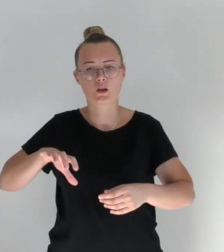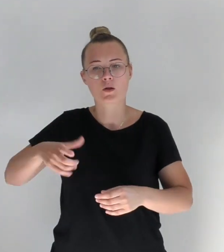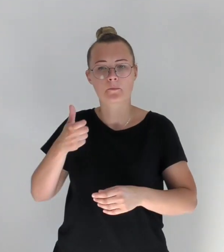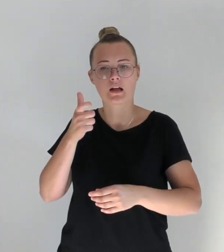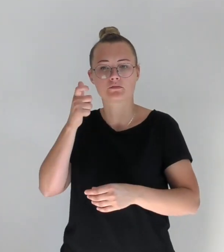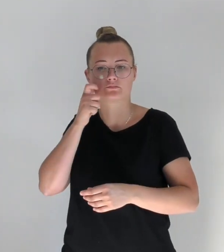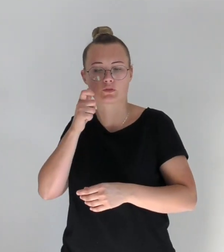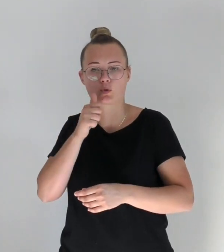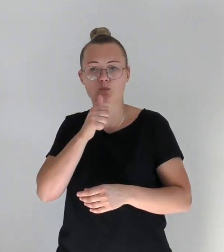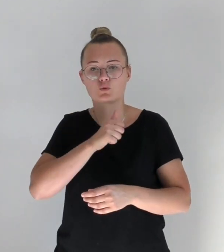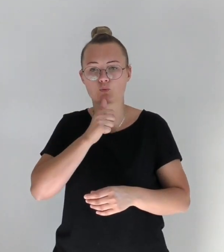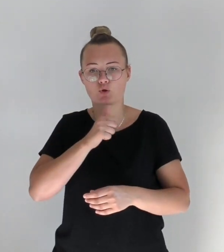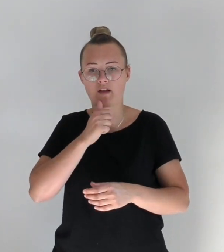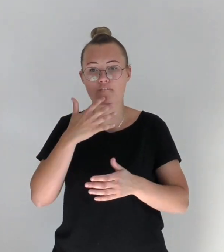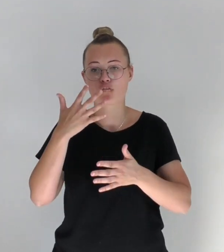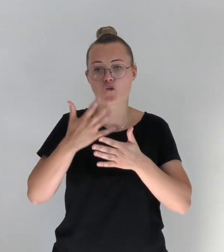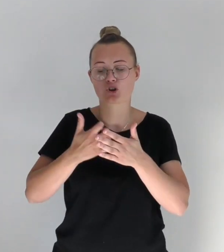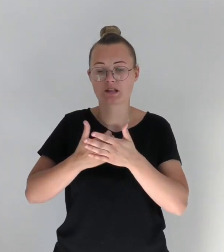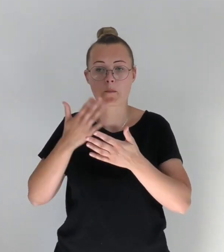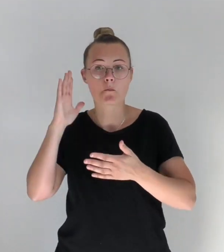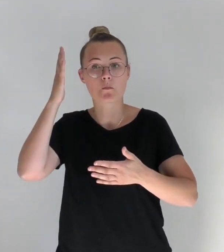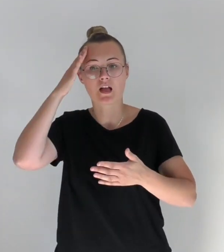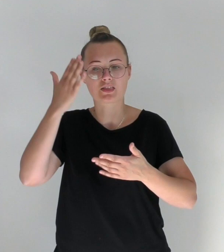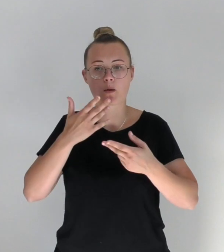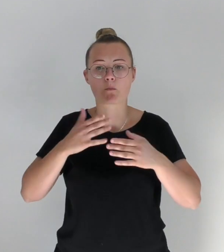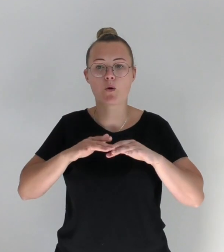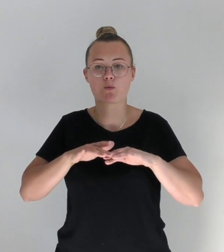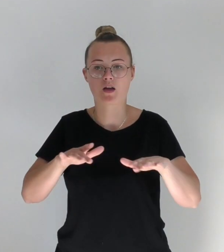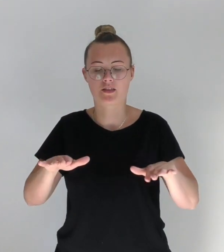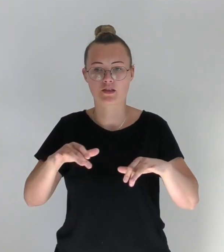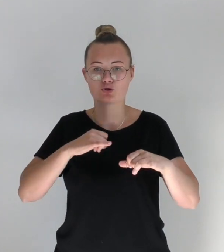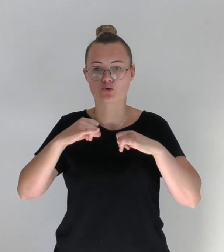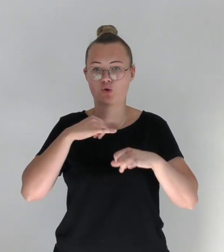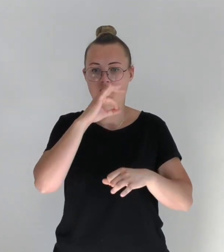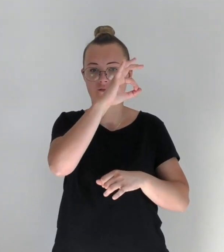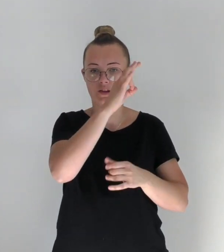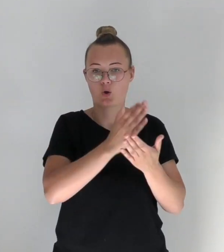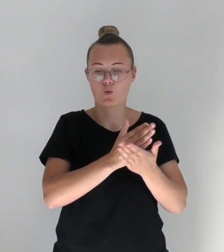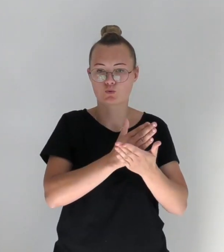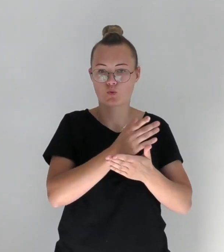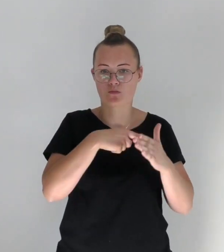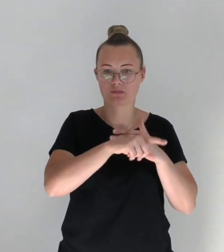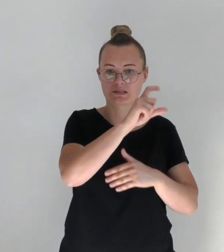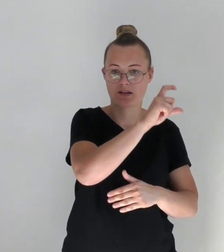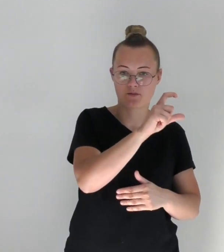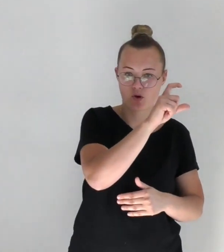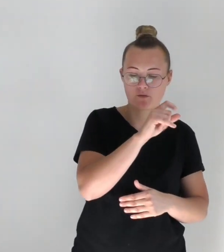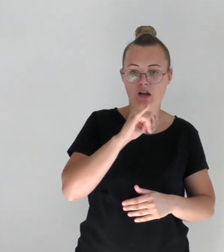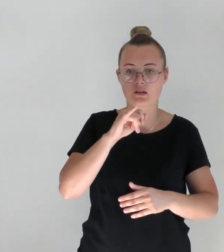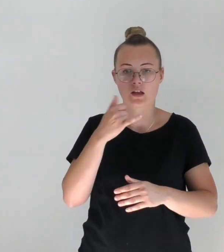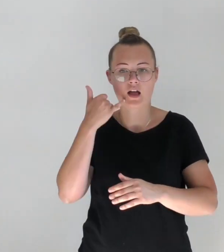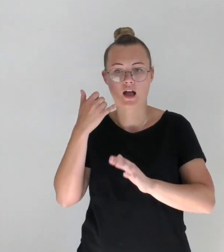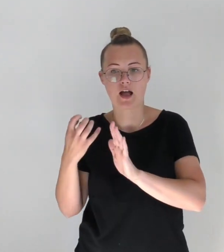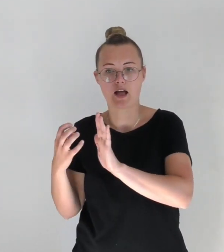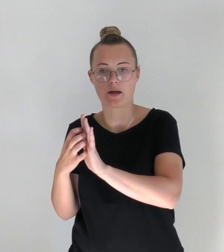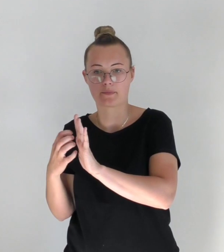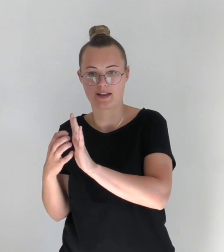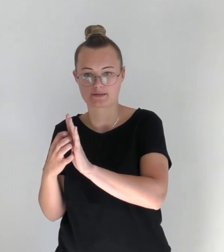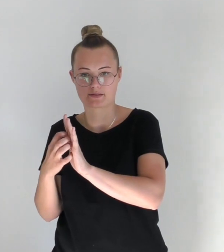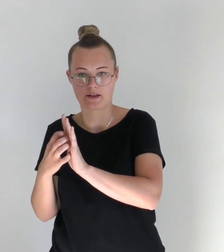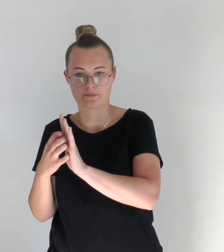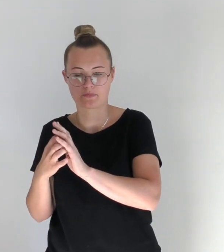Cyberprzestępcy próbują wykorzystać popularność rządowych usług cyfrowych oraz aplikacji,